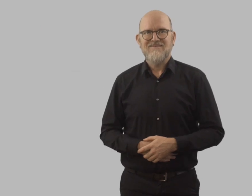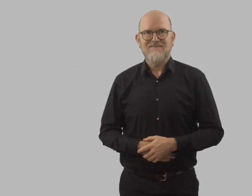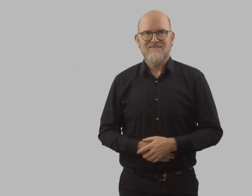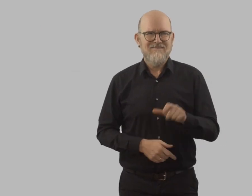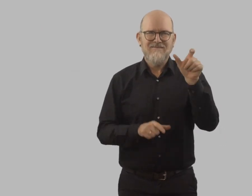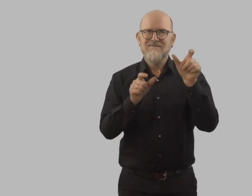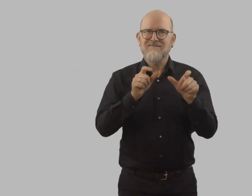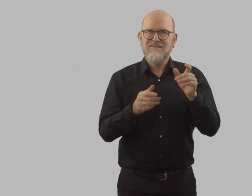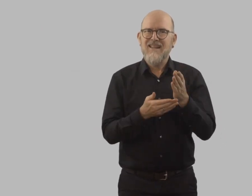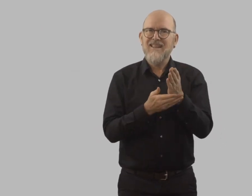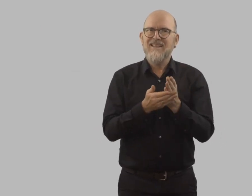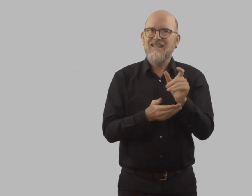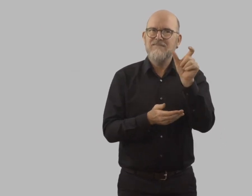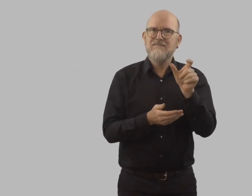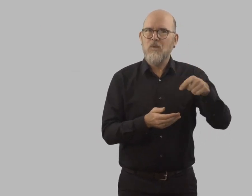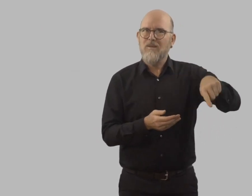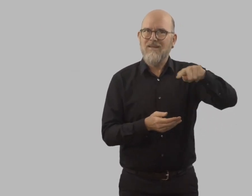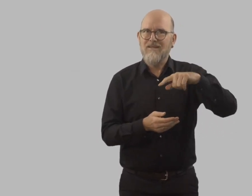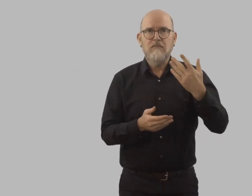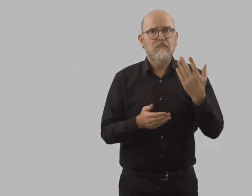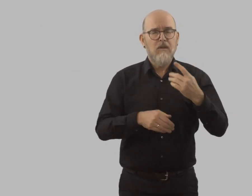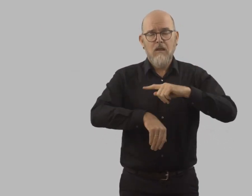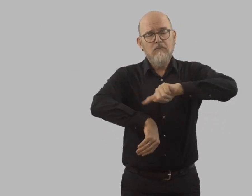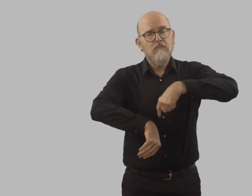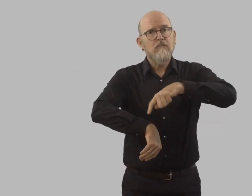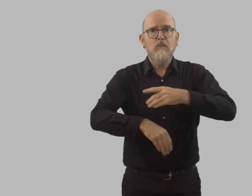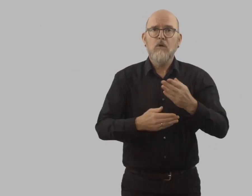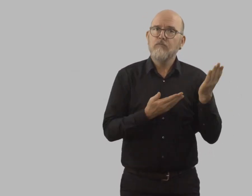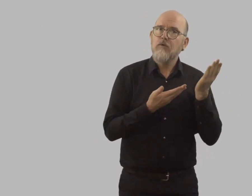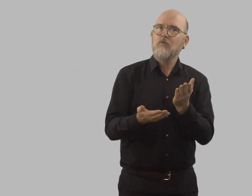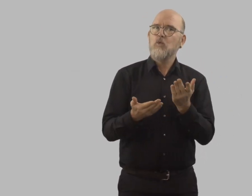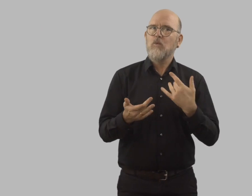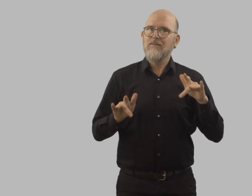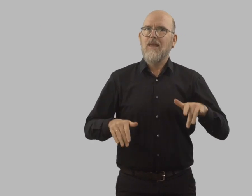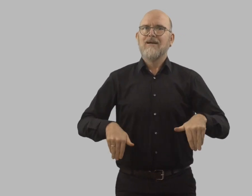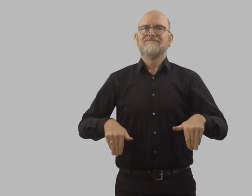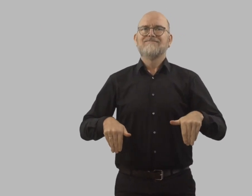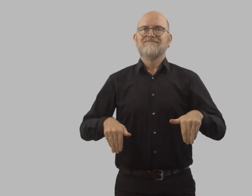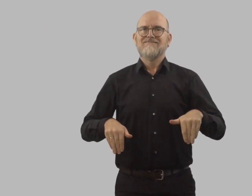Dienstbotinnen standen rund um die Uhr zur Verfügung,